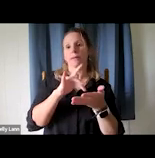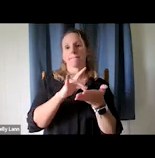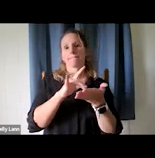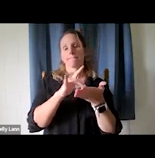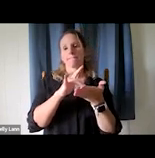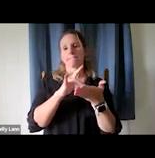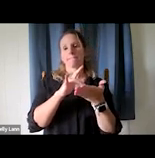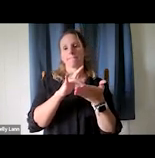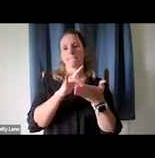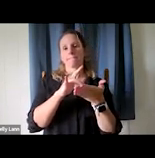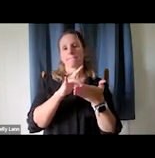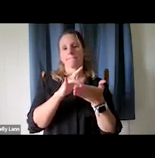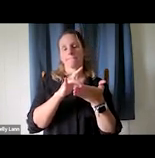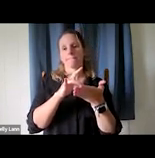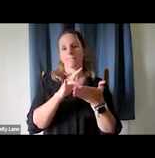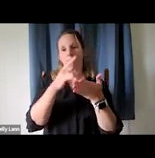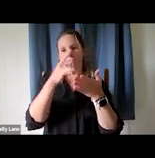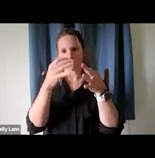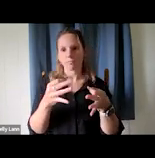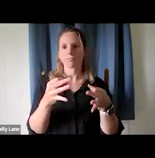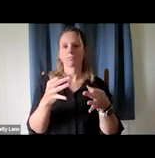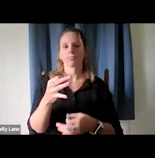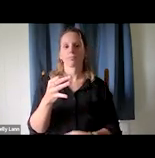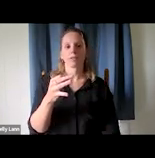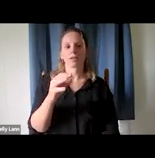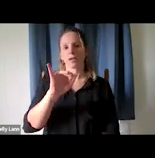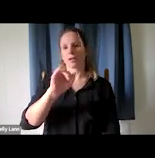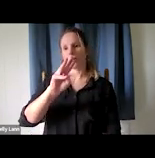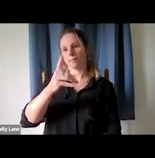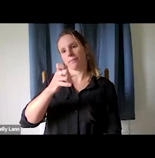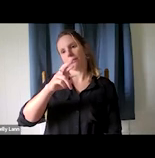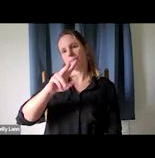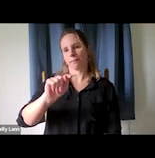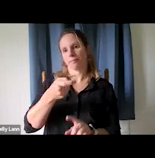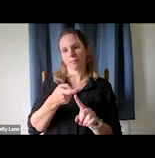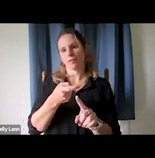Una fuente médica aceptable que establezca un impedimento médicamente determinable de un trastorno por consumo de sustancias